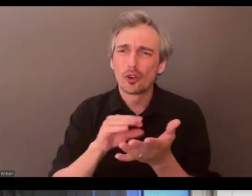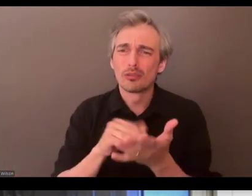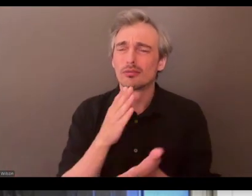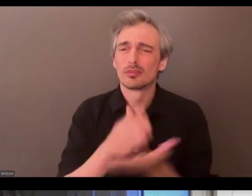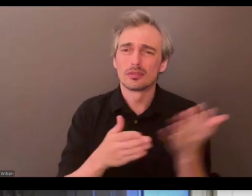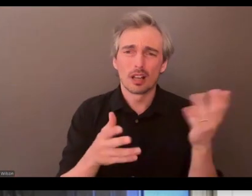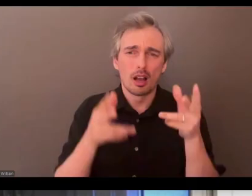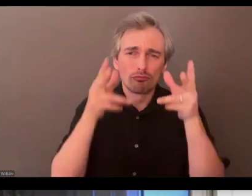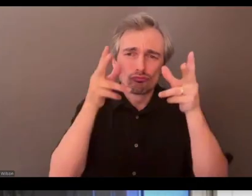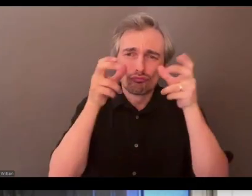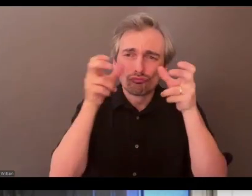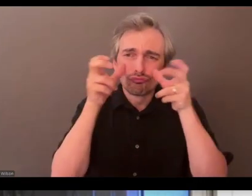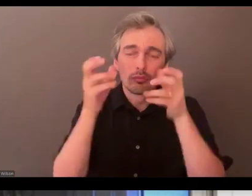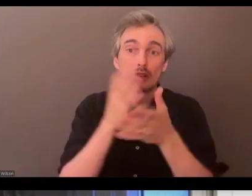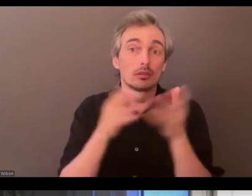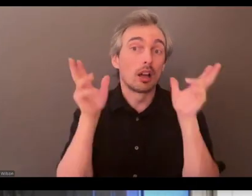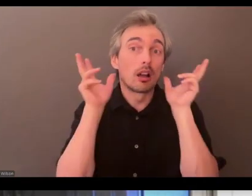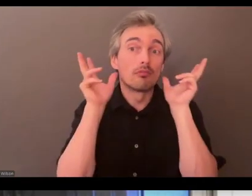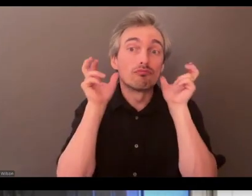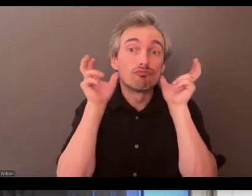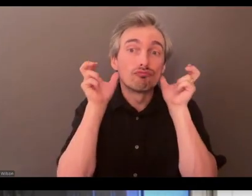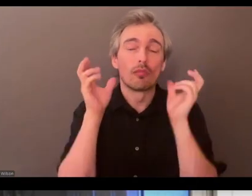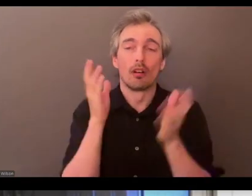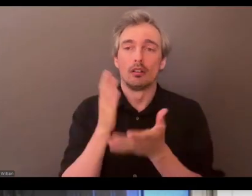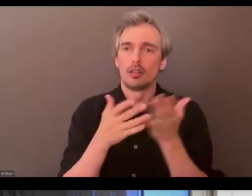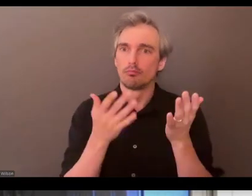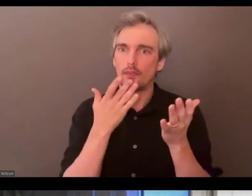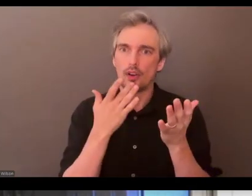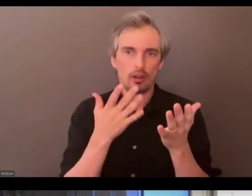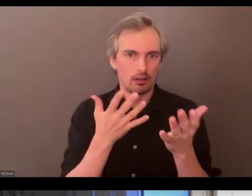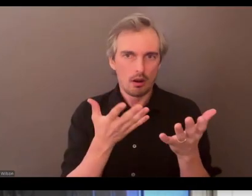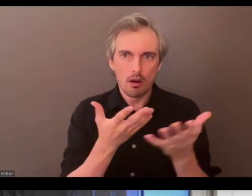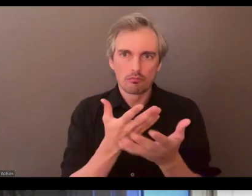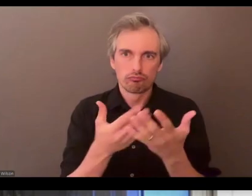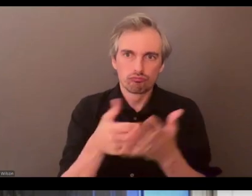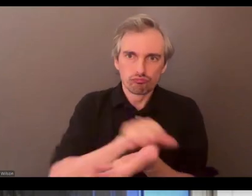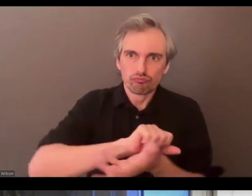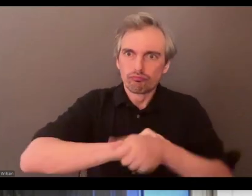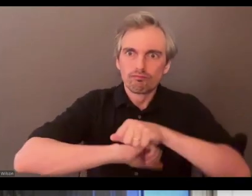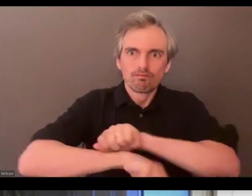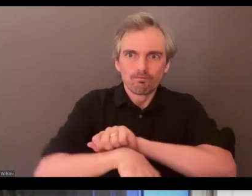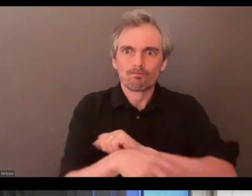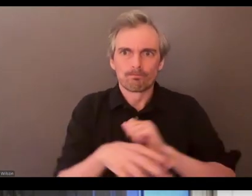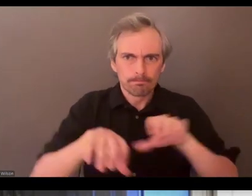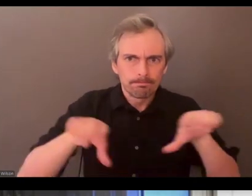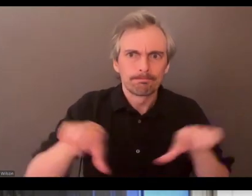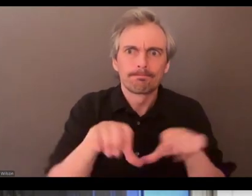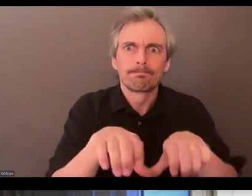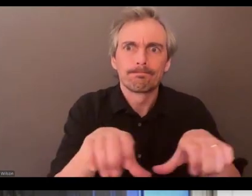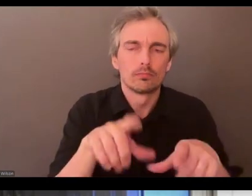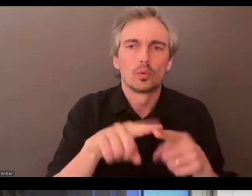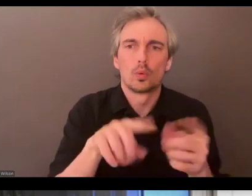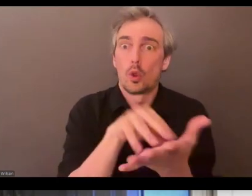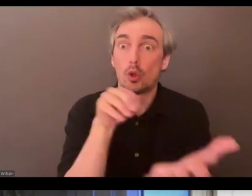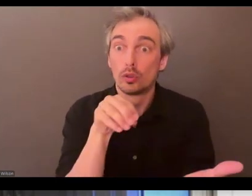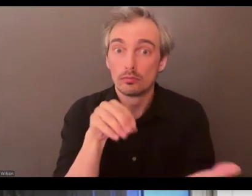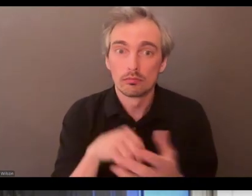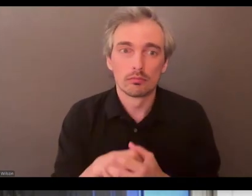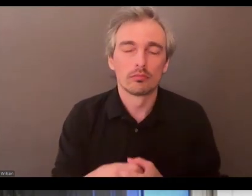デ ータスト ーリ ーテリングを通じてこれらのモダリティを導入するさま ざまな方法を見つけるとき、そこで最大のインパクトを与えることができます。